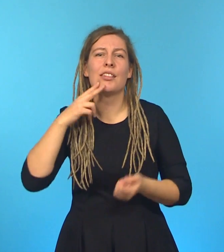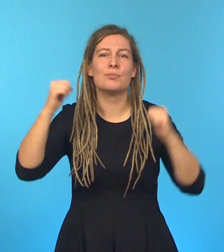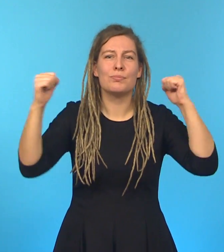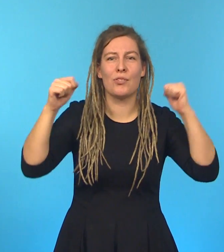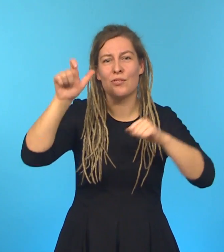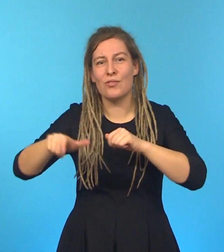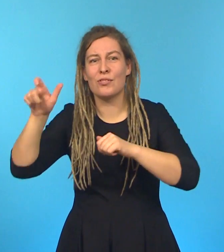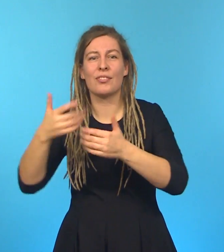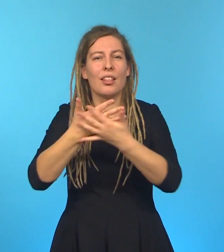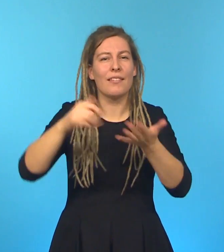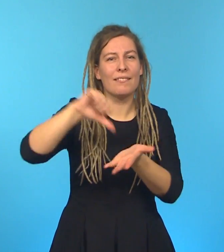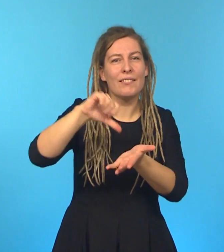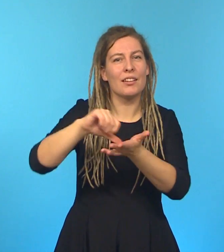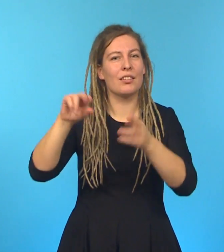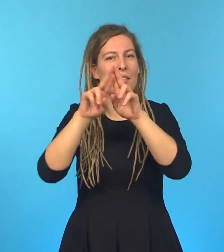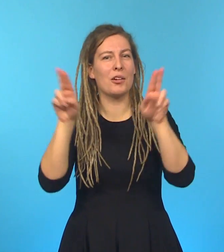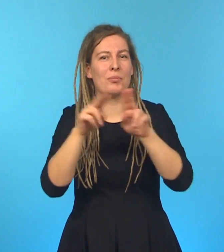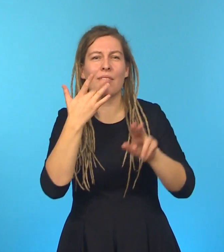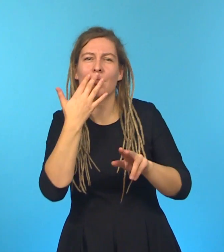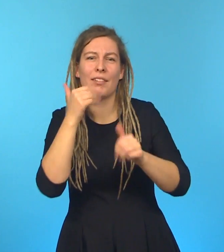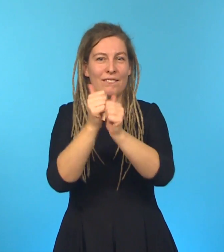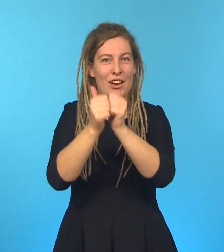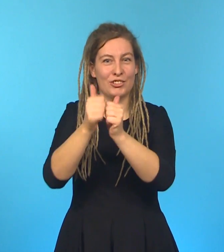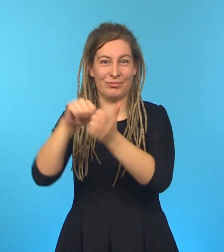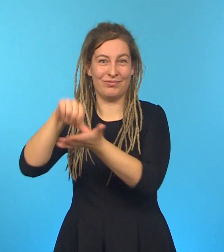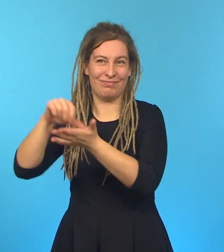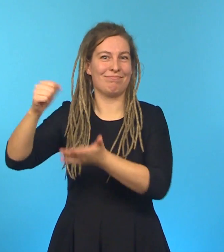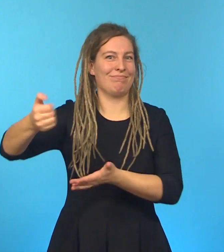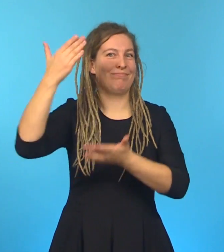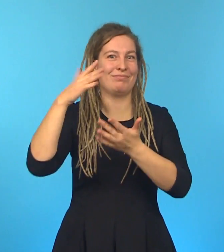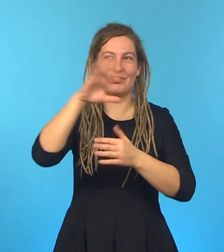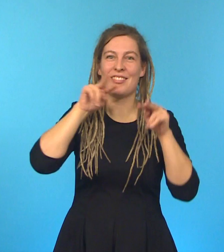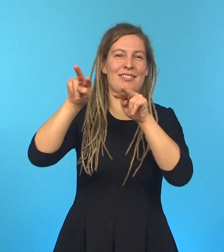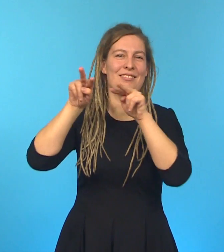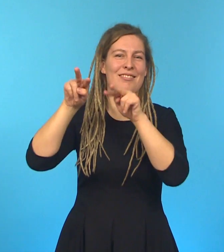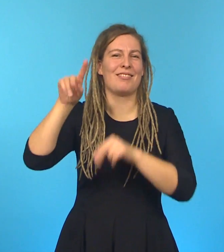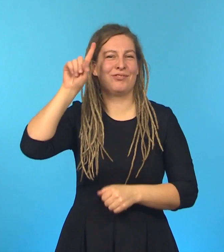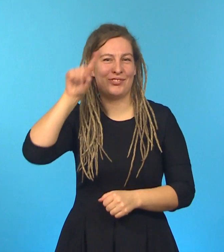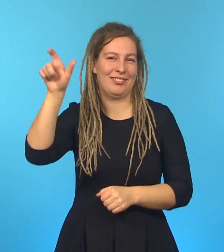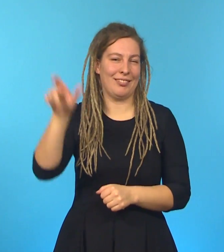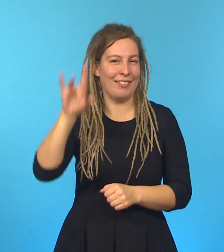kurčiuosius sportininkus visose tarptautinėse varžybose.